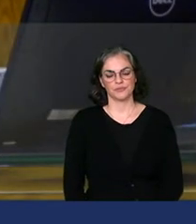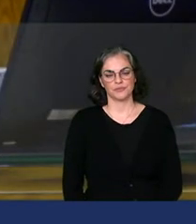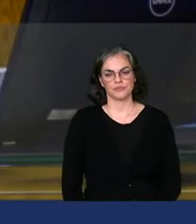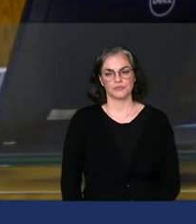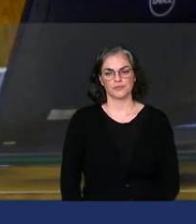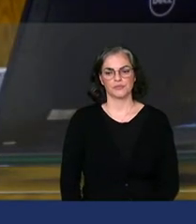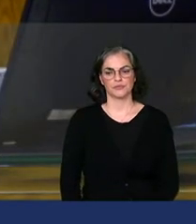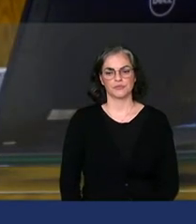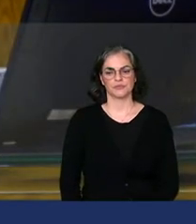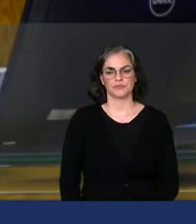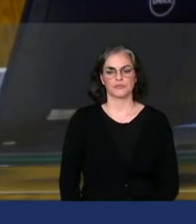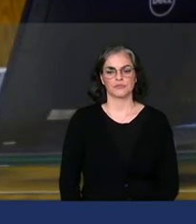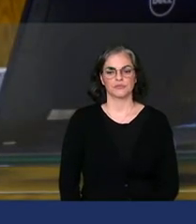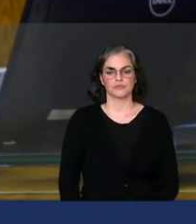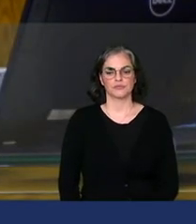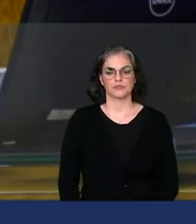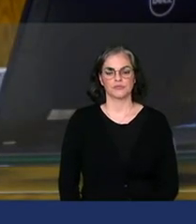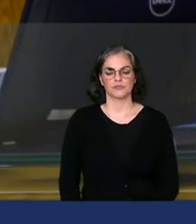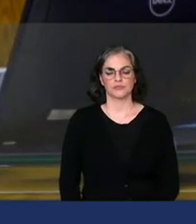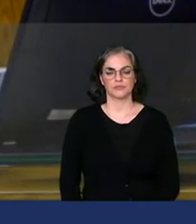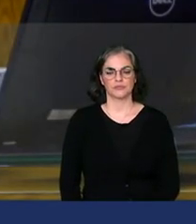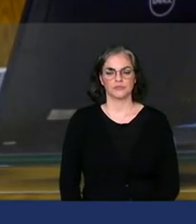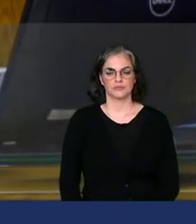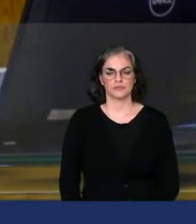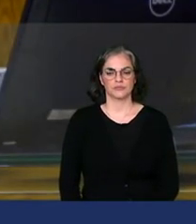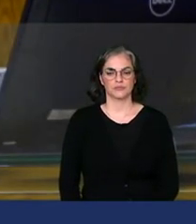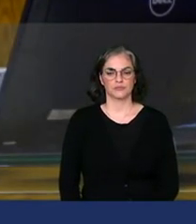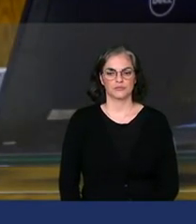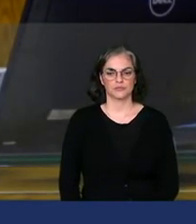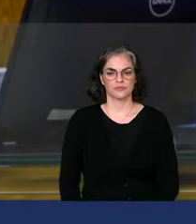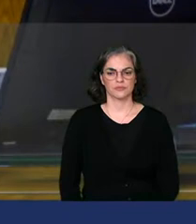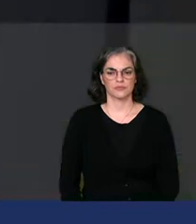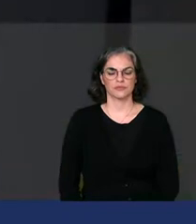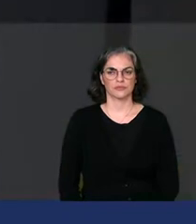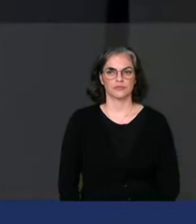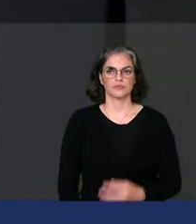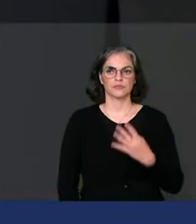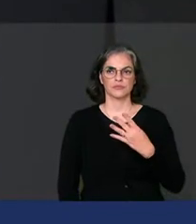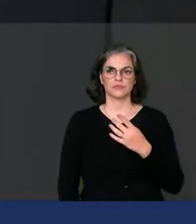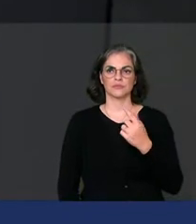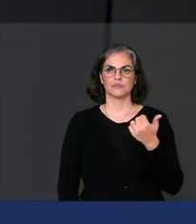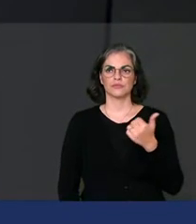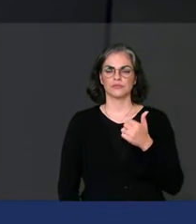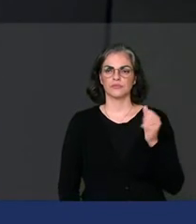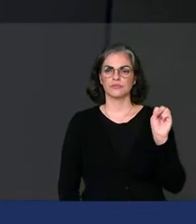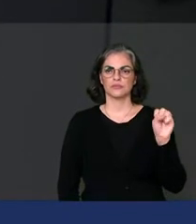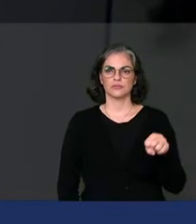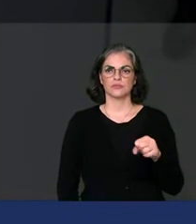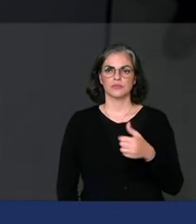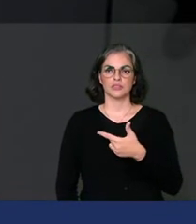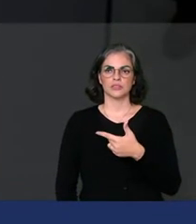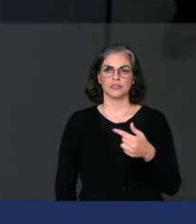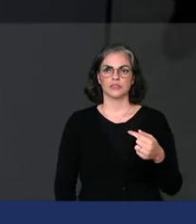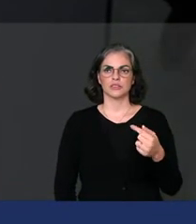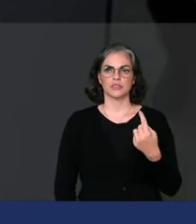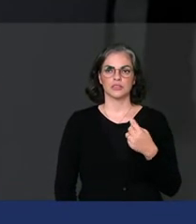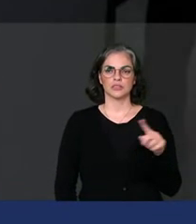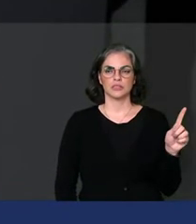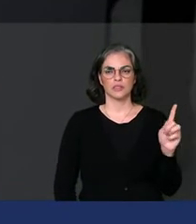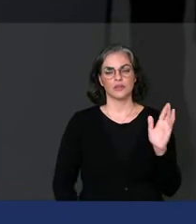TRÊS AUTORES E INSPIRADORES DA LEI PAULO GUSTAVO. -- [PRESIDENTE]: ENCERRADA A VOTAÇÃO. 411